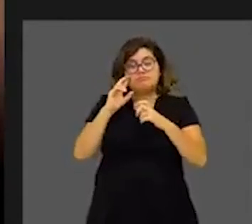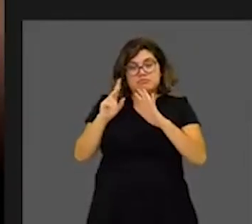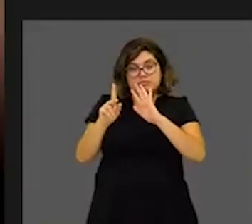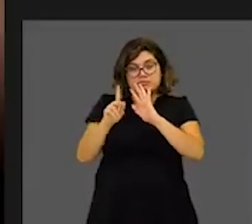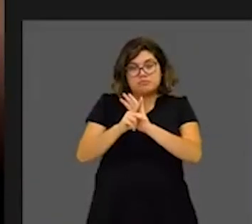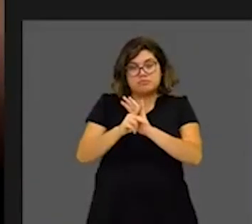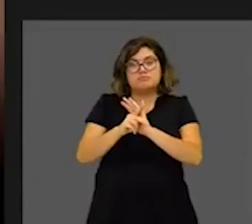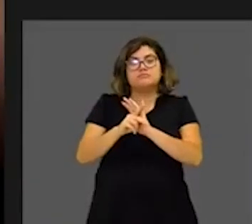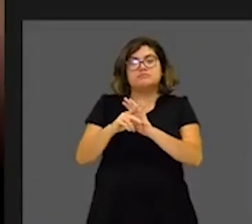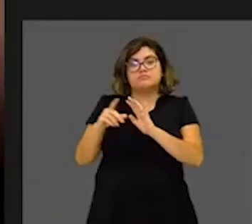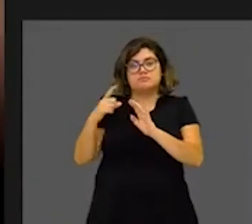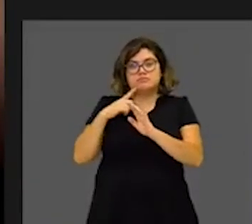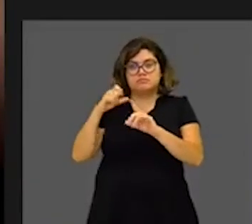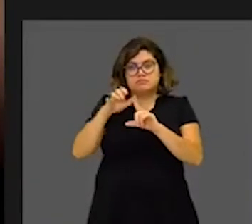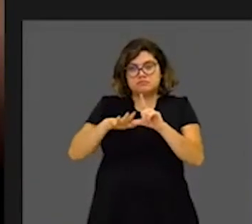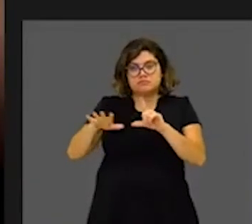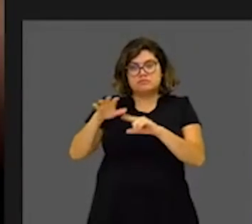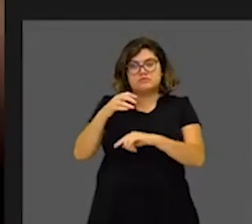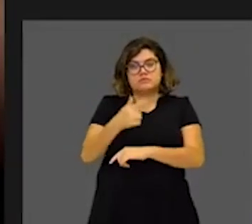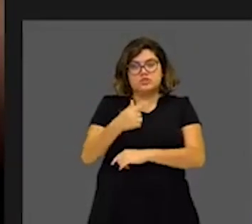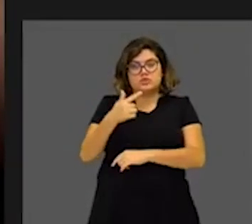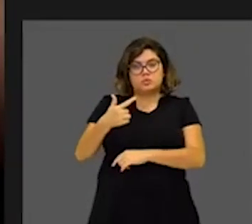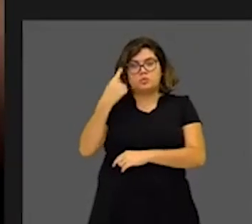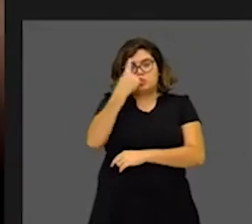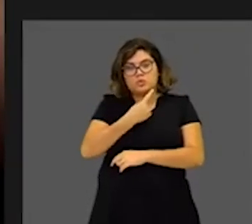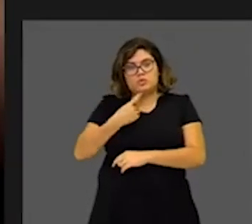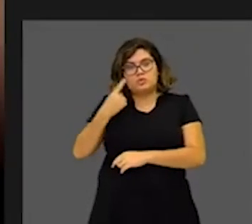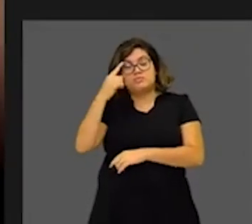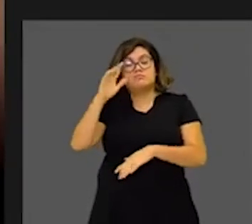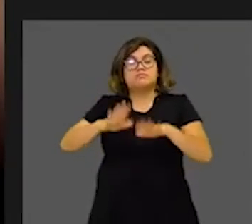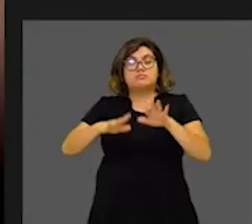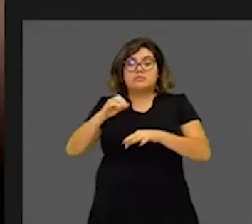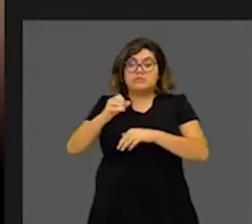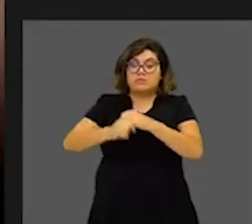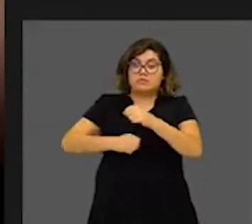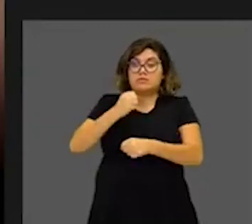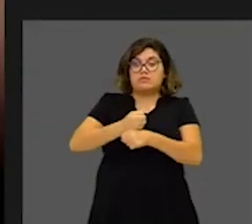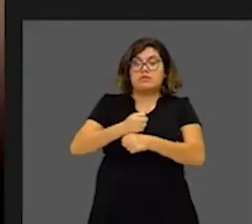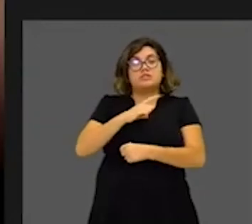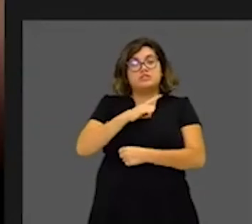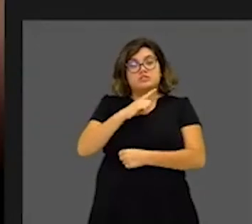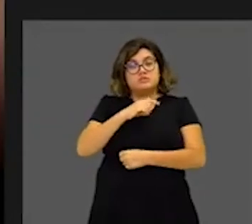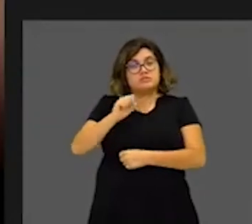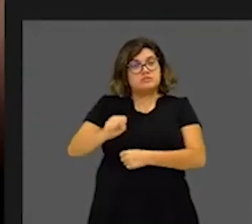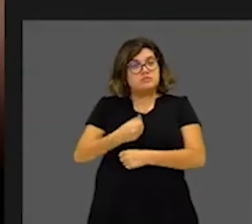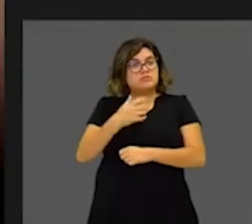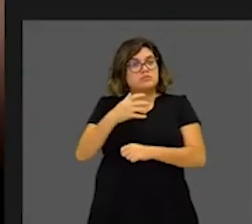como a plataforma 72 horas talvez no ano que vem a gente tenha novas plataformas explore né